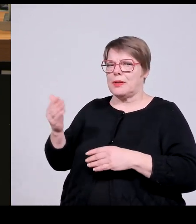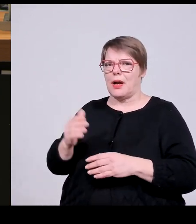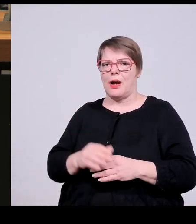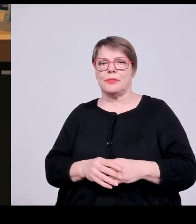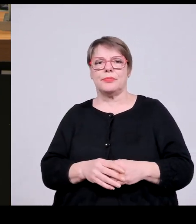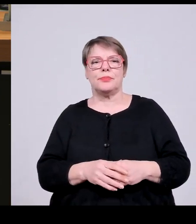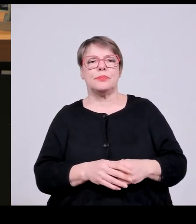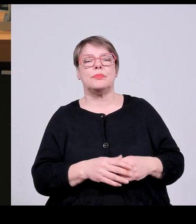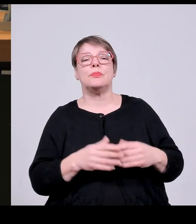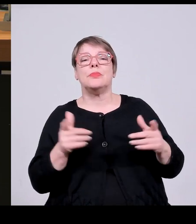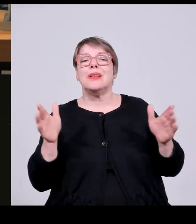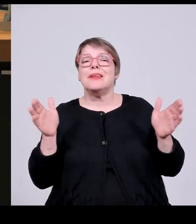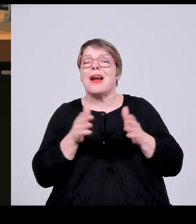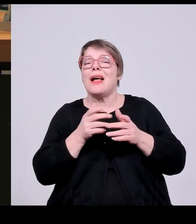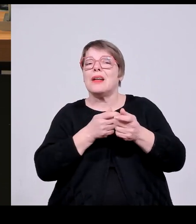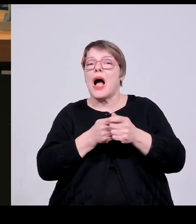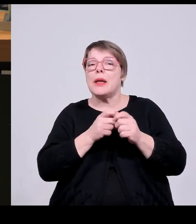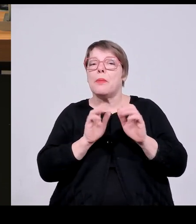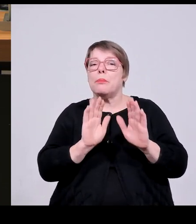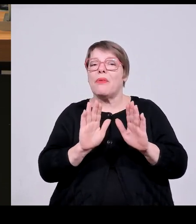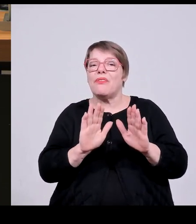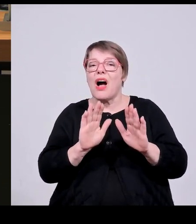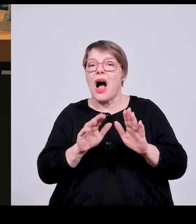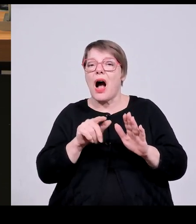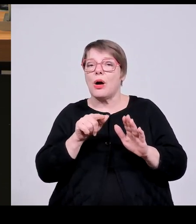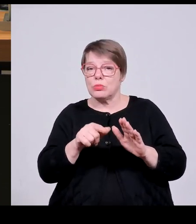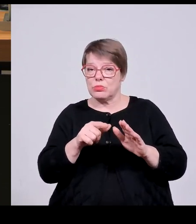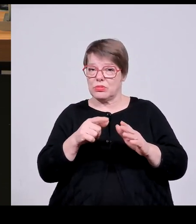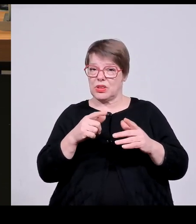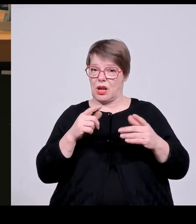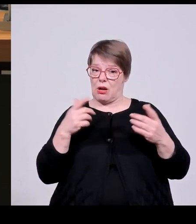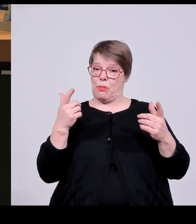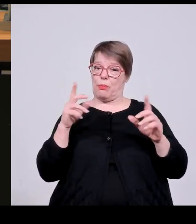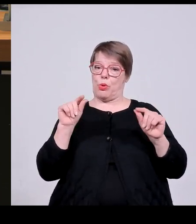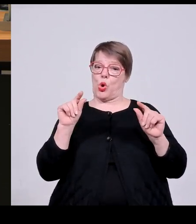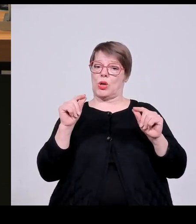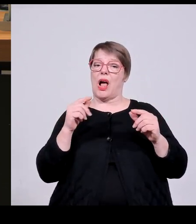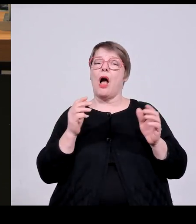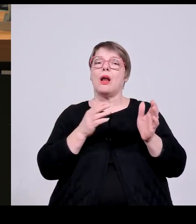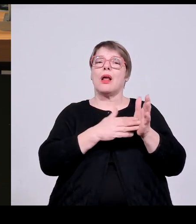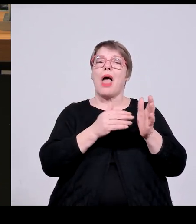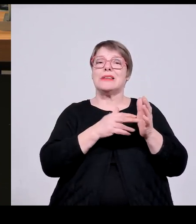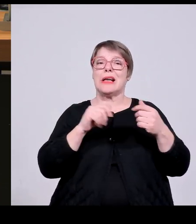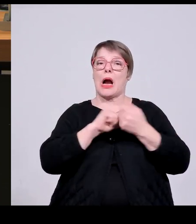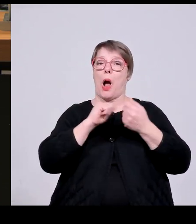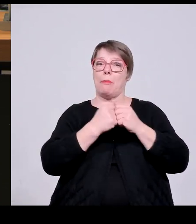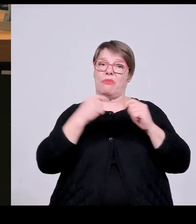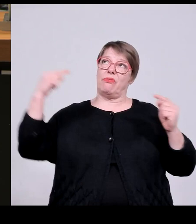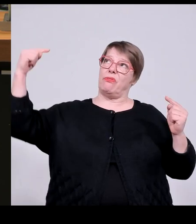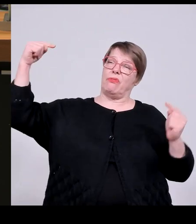Friede den Hütten - kann ich gerne jedem empfehlen. Warum sage ich das? Man kriegt er hier den Eindruck, dass jetzt